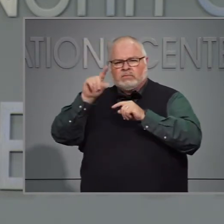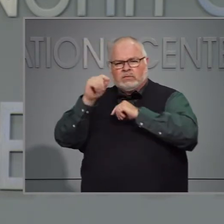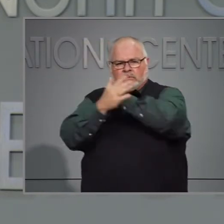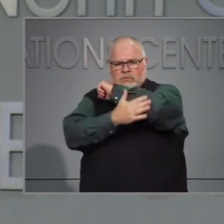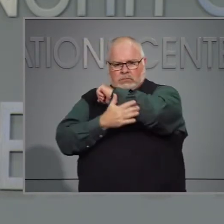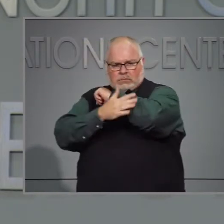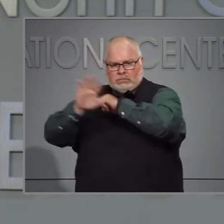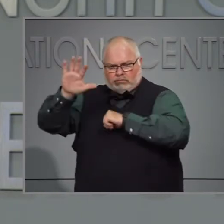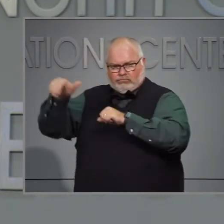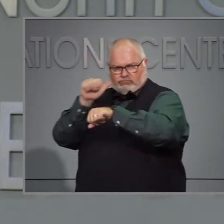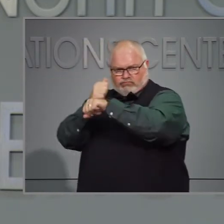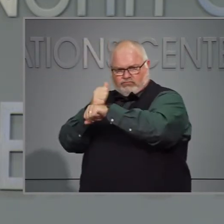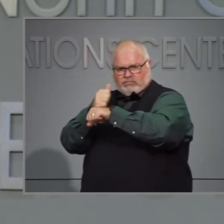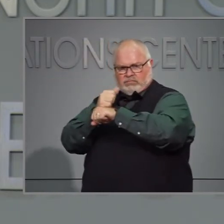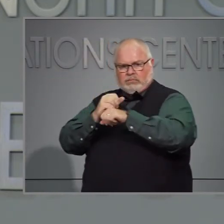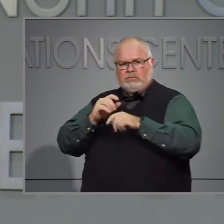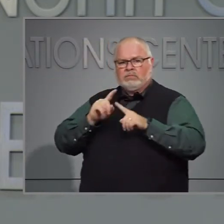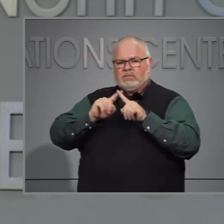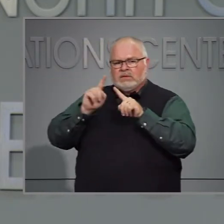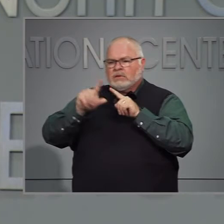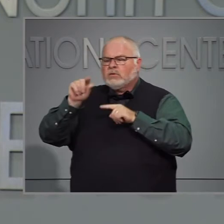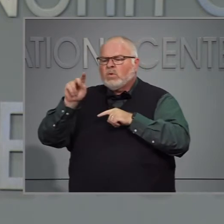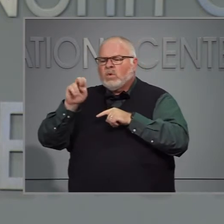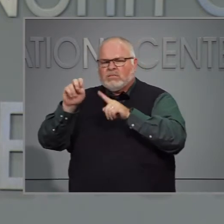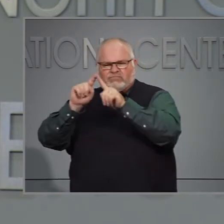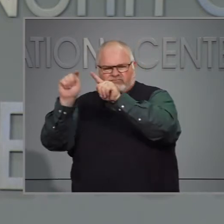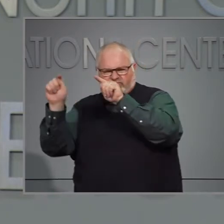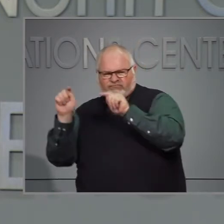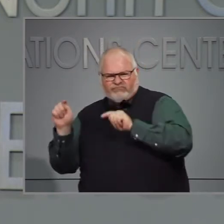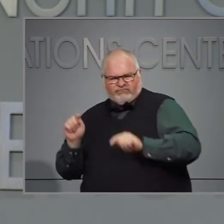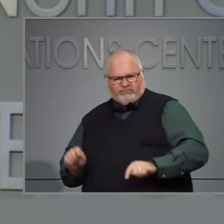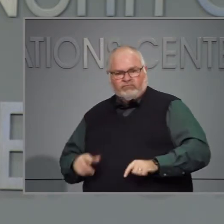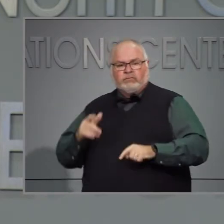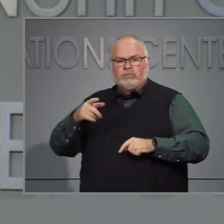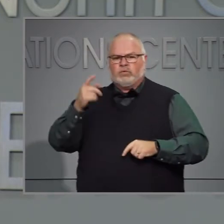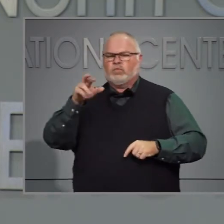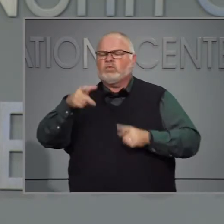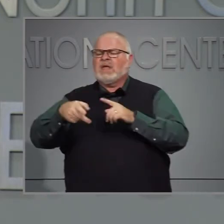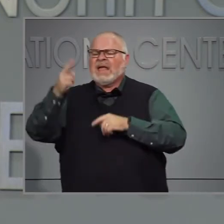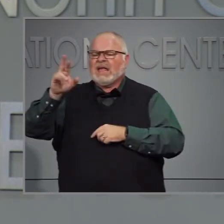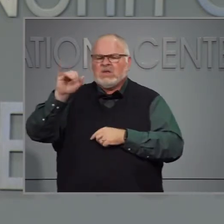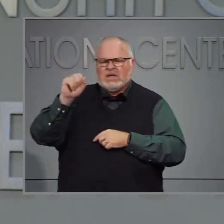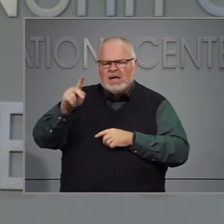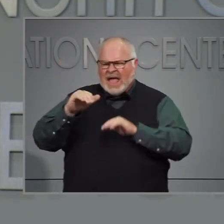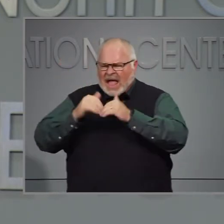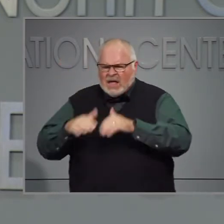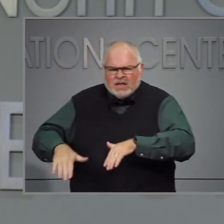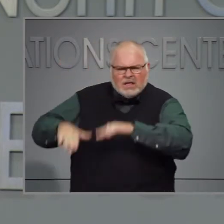han desarrollado zonas de evacuación costeras en donde hay más riesgos de marejadas y